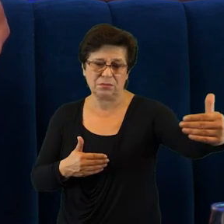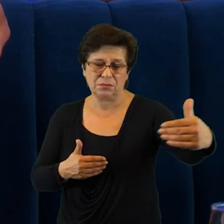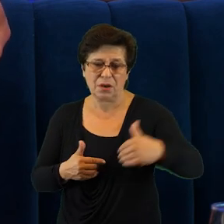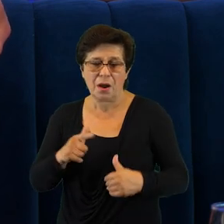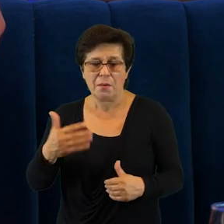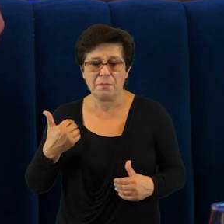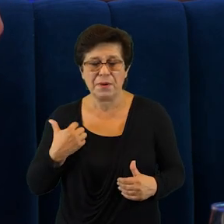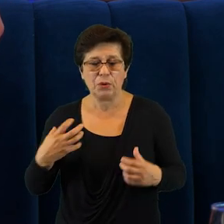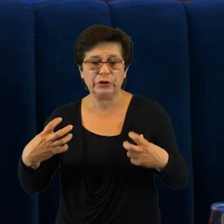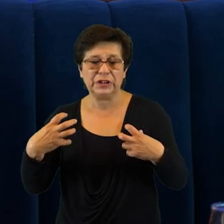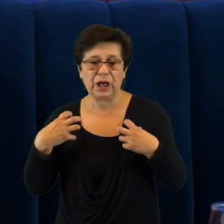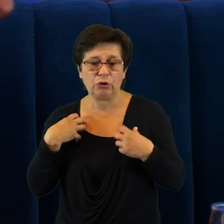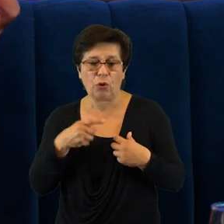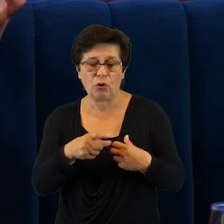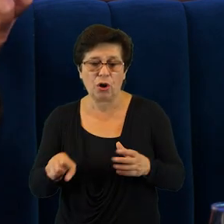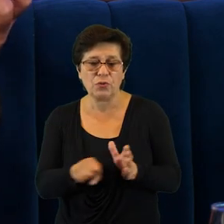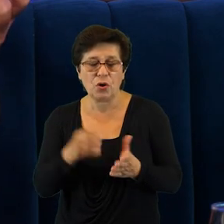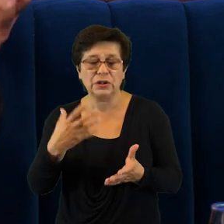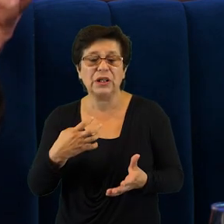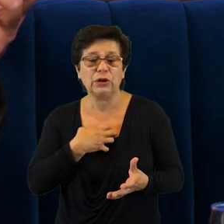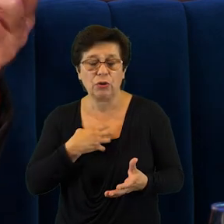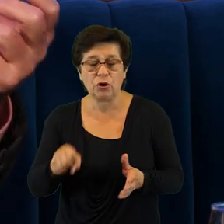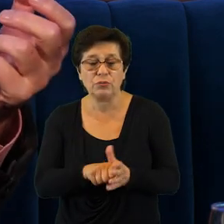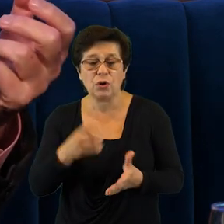jeśli się nie mylę, w wytwórni papieru czerpanego,